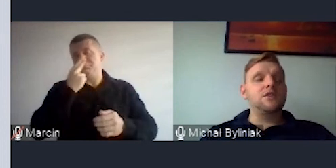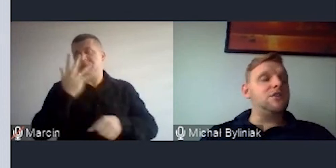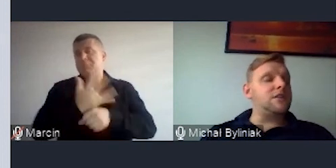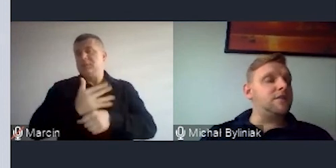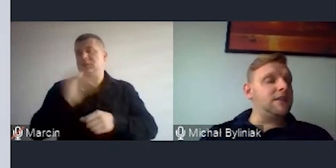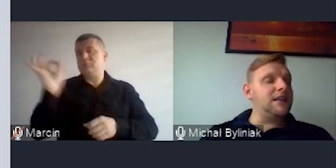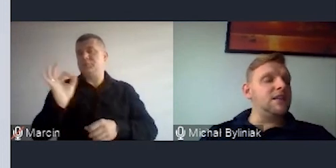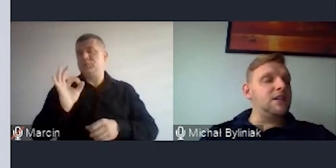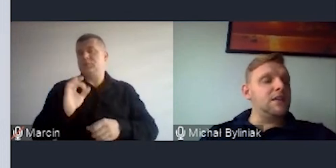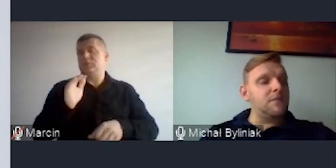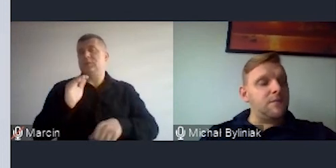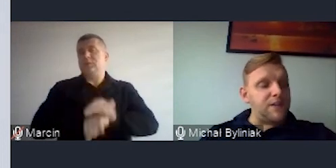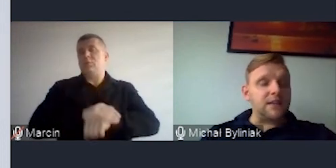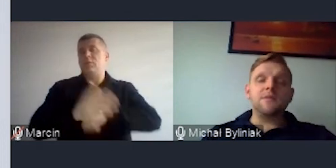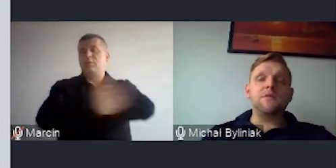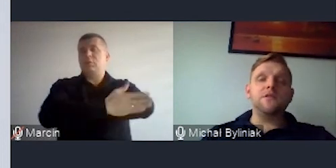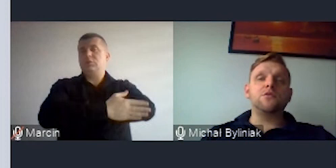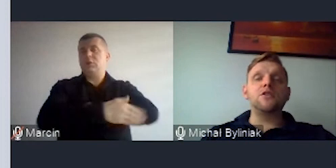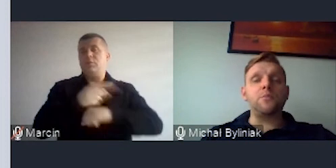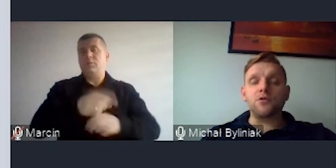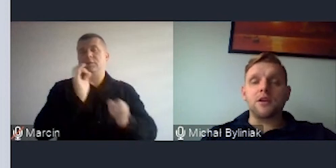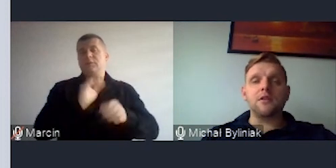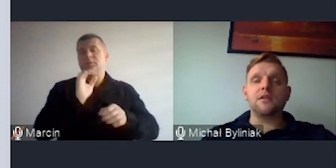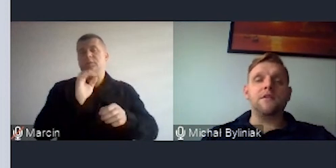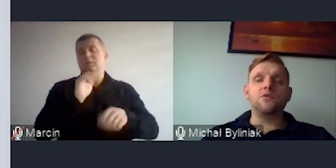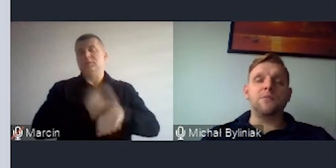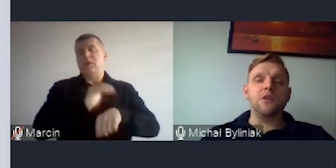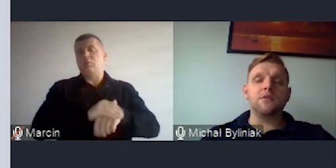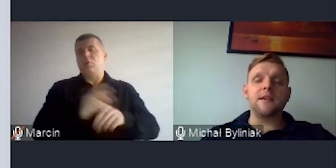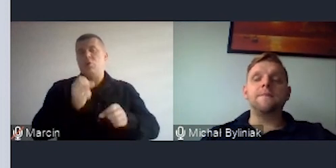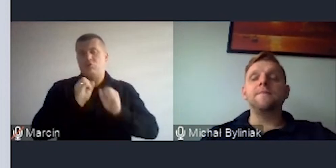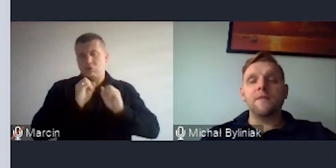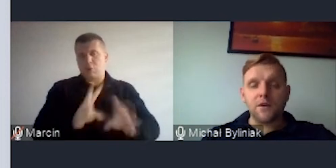Czyli szacowanie w takim zamówieniu, które dopuszcza zamówienia uzupełniające,